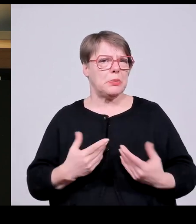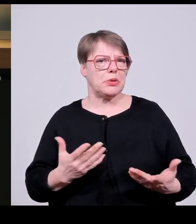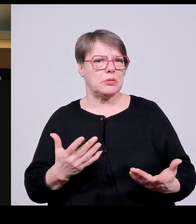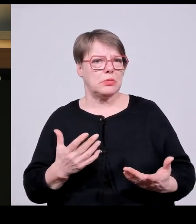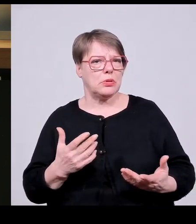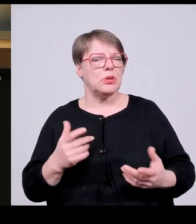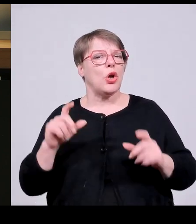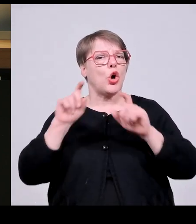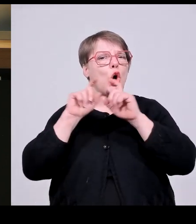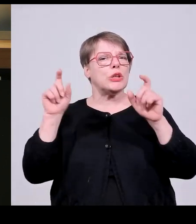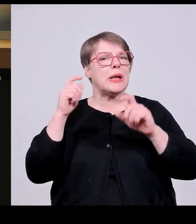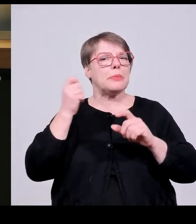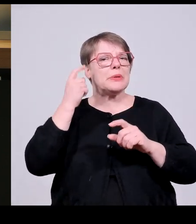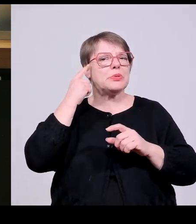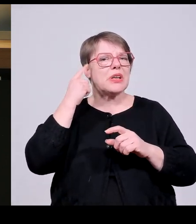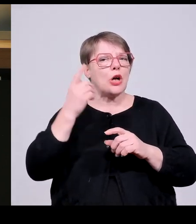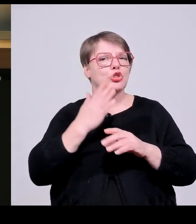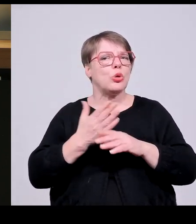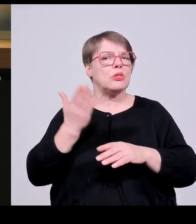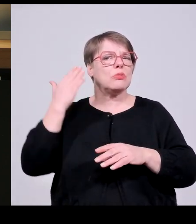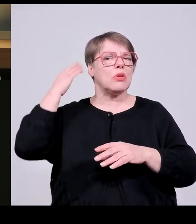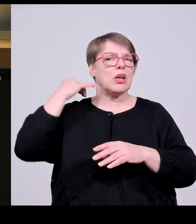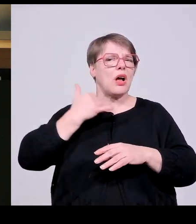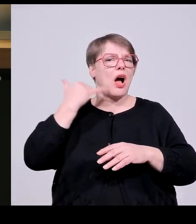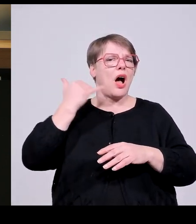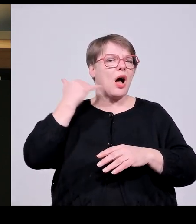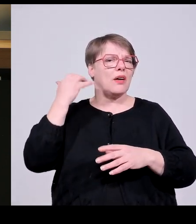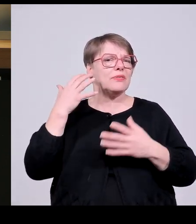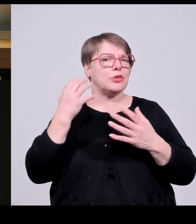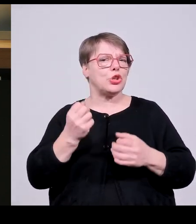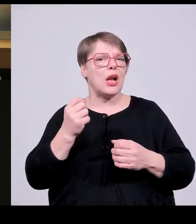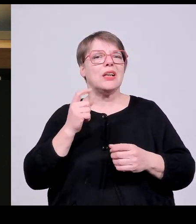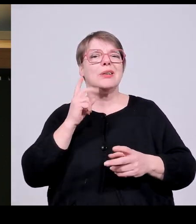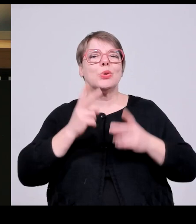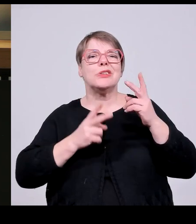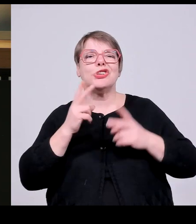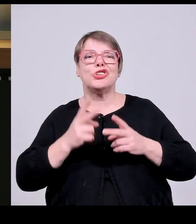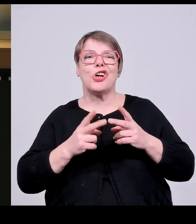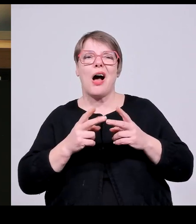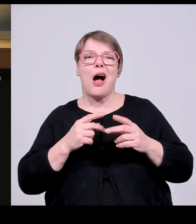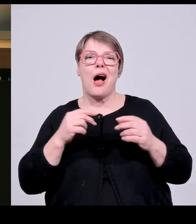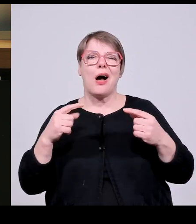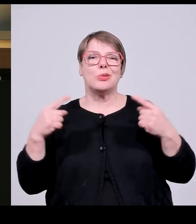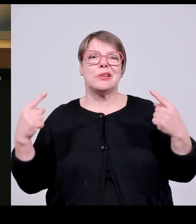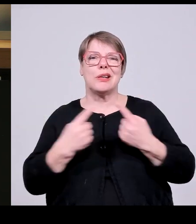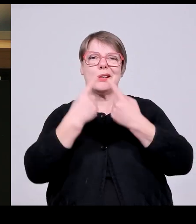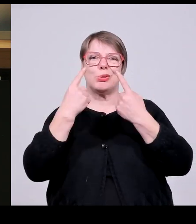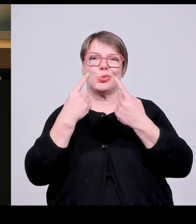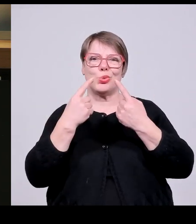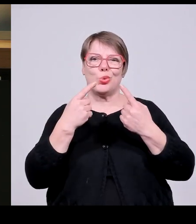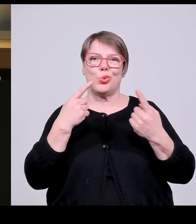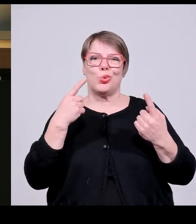Wie gesagt, sie machen den zweiten vor dem ersten Schritt, Das kann niemand wirklich ernst nehmen auf die betroffenen Mitarbeiterinnen und Mitarbeiter nicht.